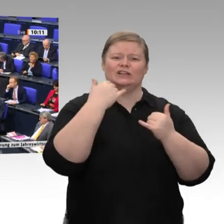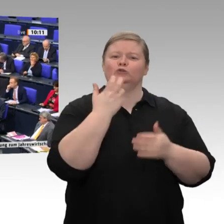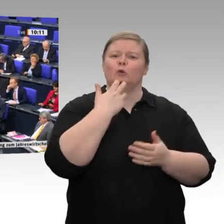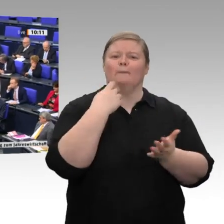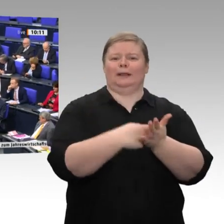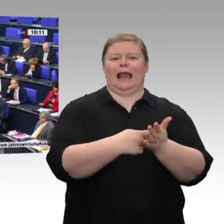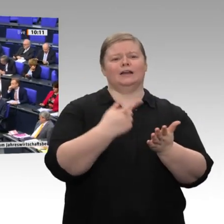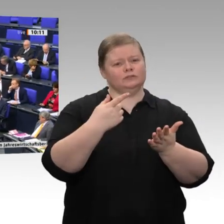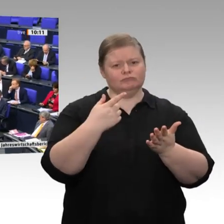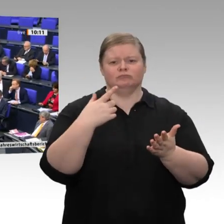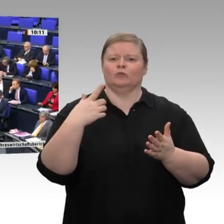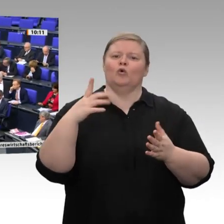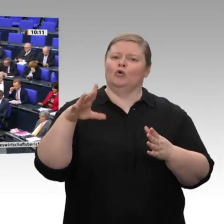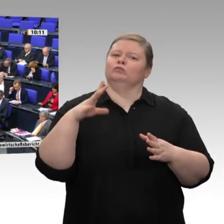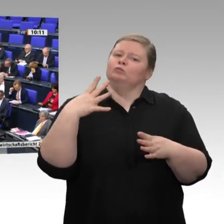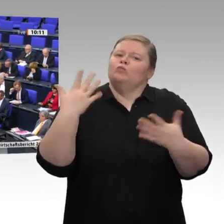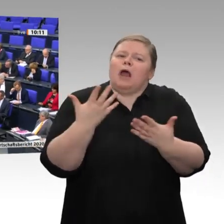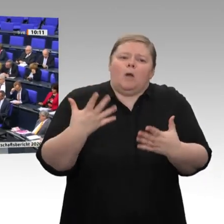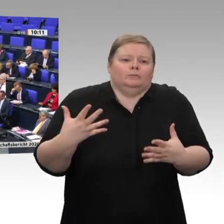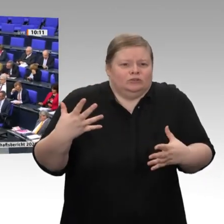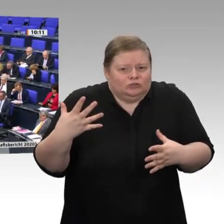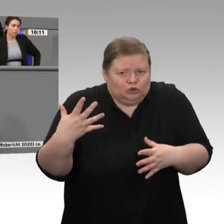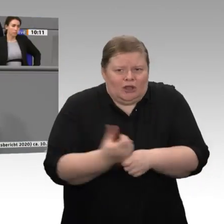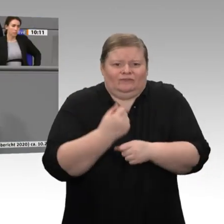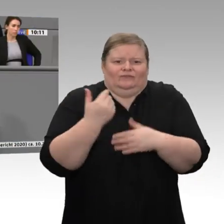Wenn wir von Planungssicherheit reden, müssen wir feststellen, dass genau dieser Rahmen